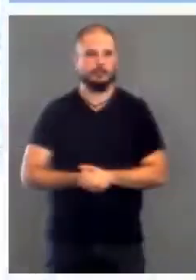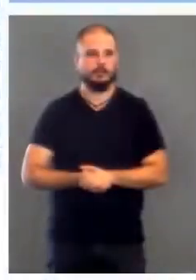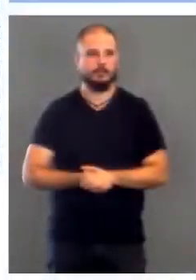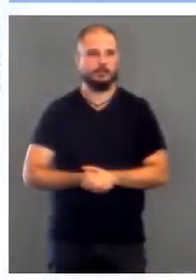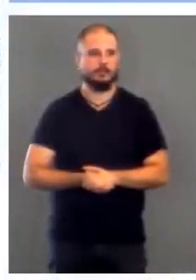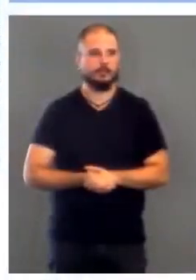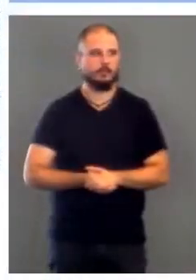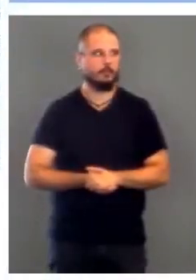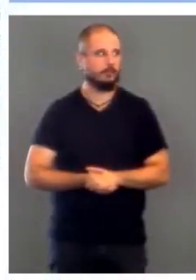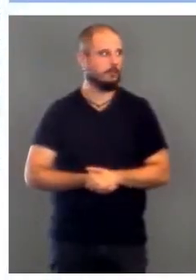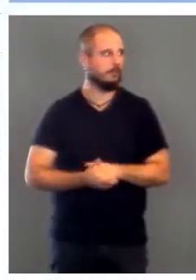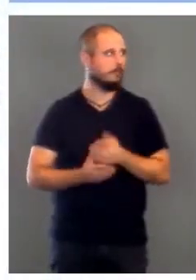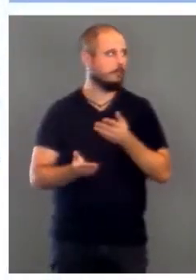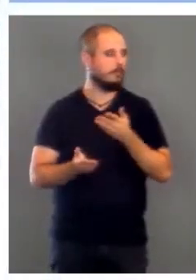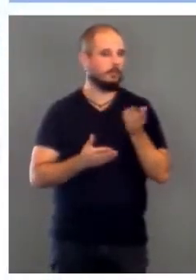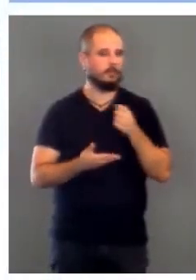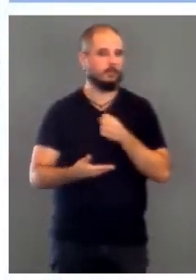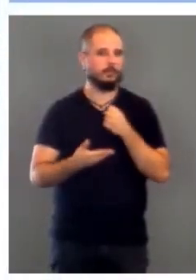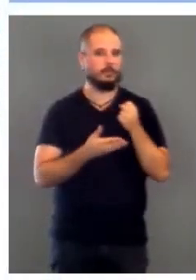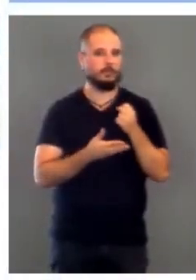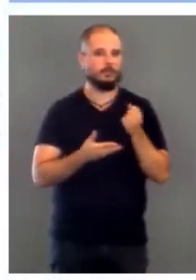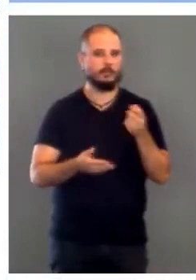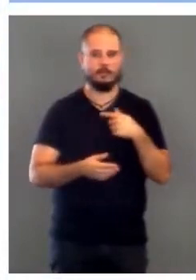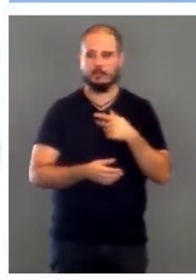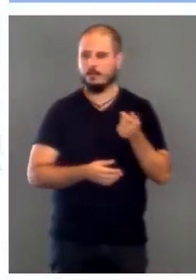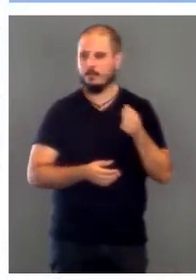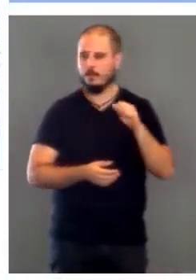Es el momento ahora de Ana Isabel Casbas Alejandre